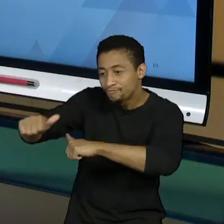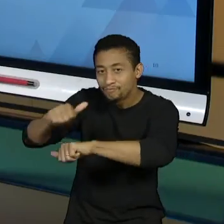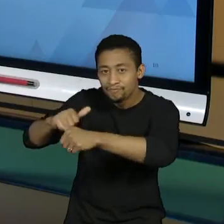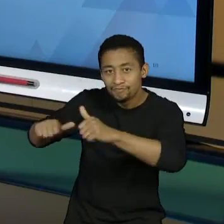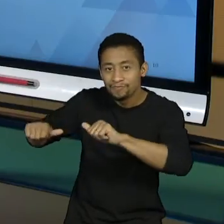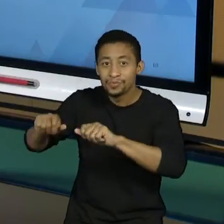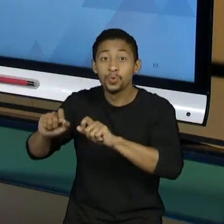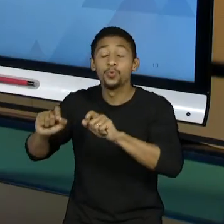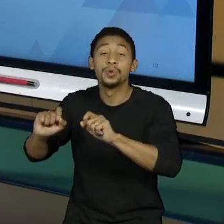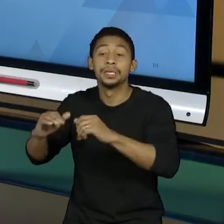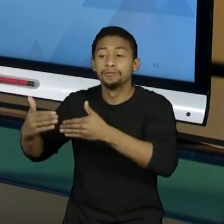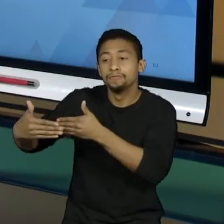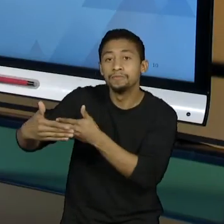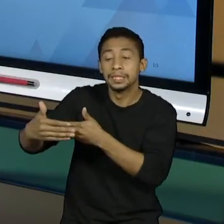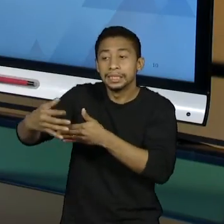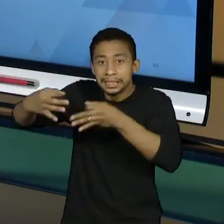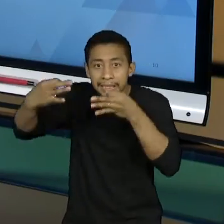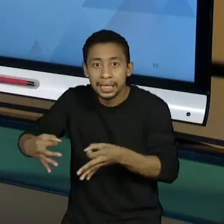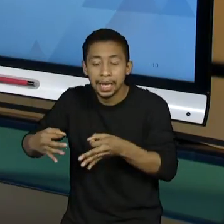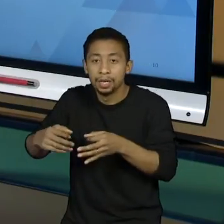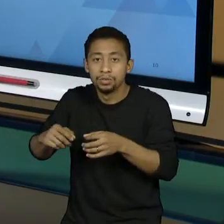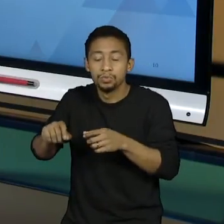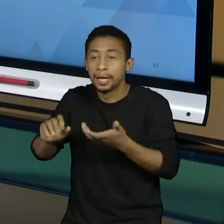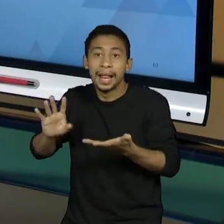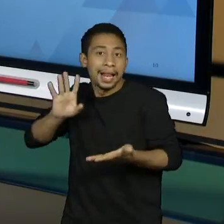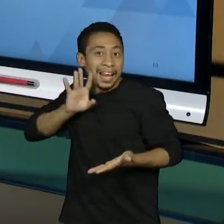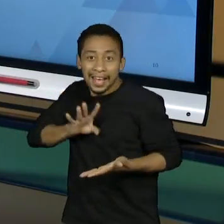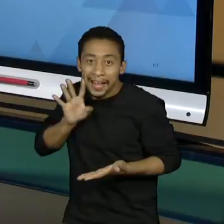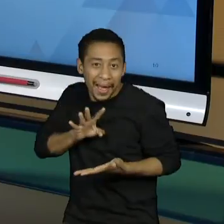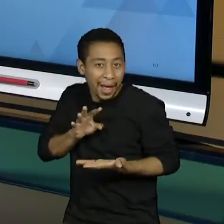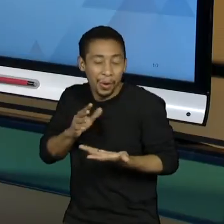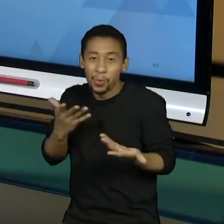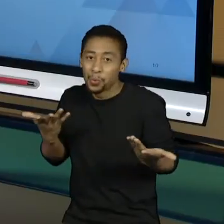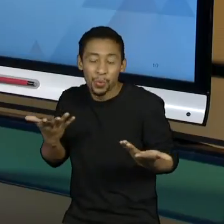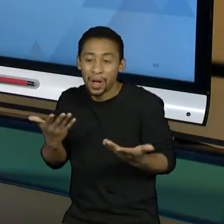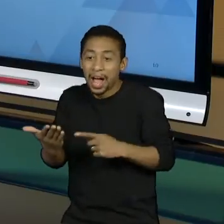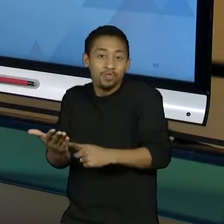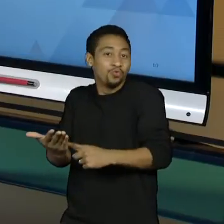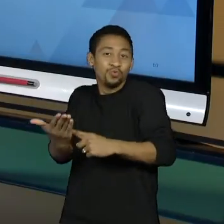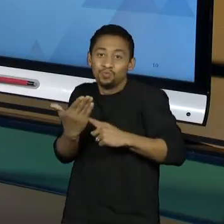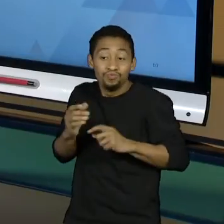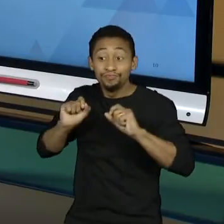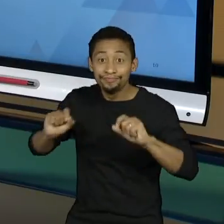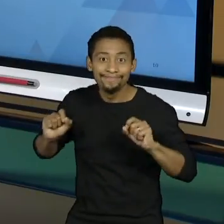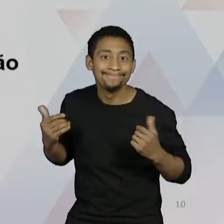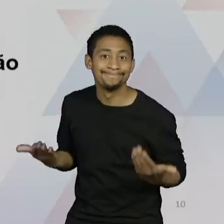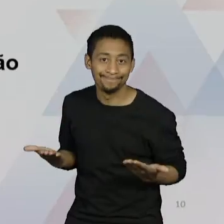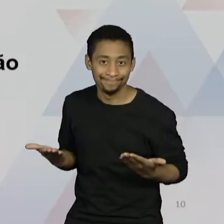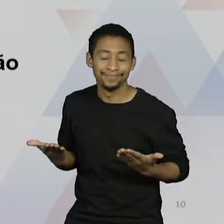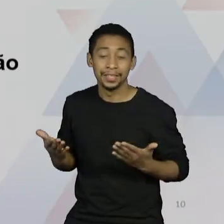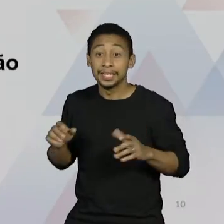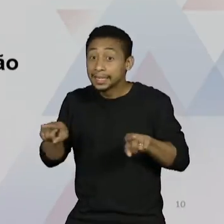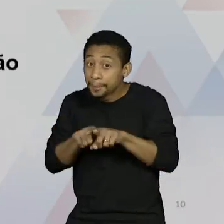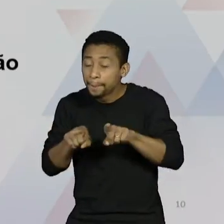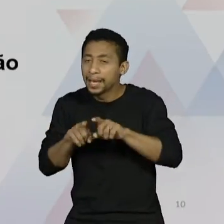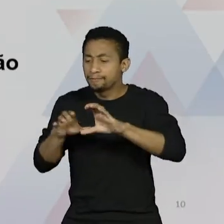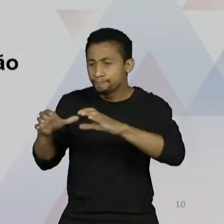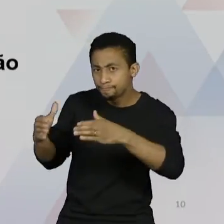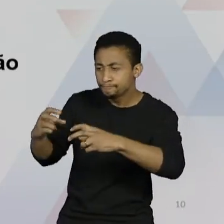CERTO? O QUE FOI LEGAL? O QUE AUXILIOU VOCÊS? "O QUE DEU ERRADO NO PLANEJAMENTO NA EXECUÇÃO DO